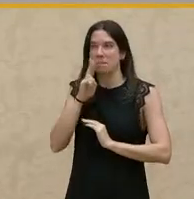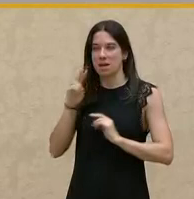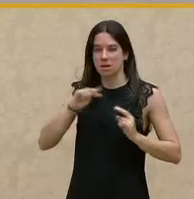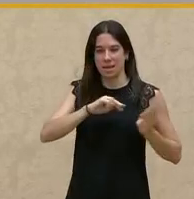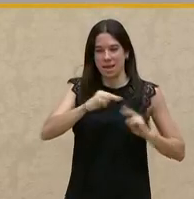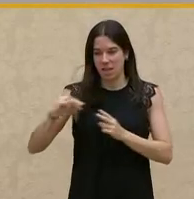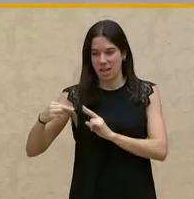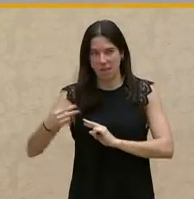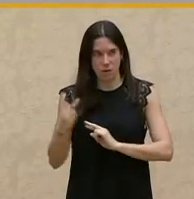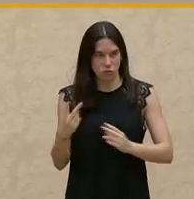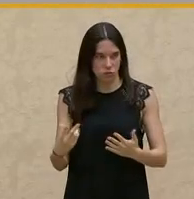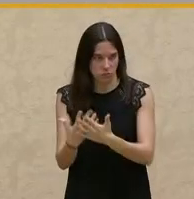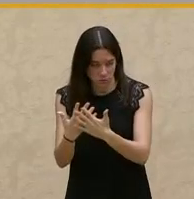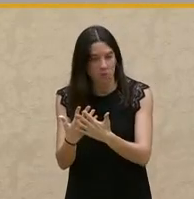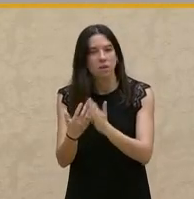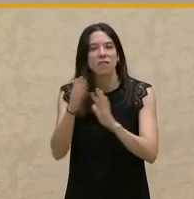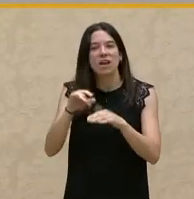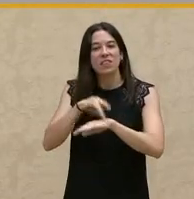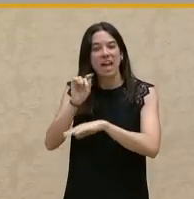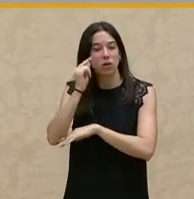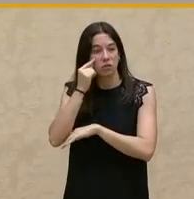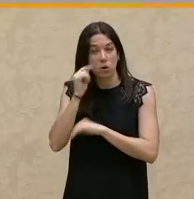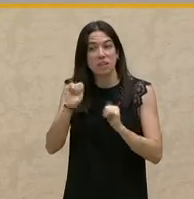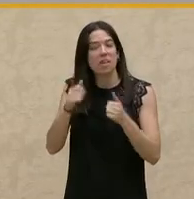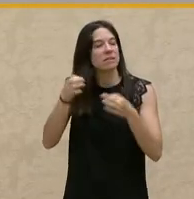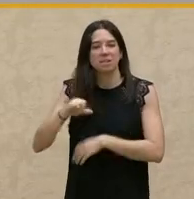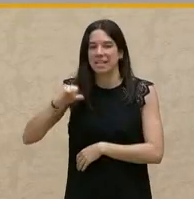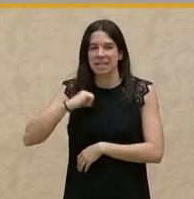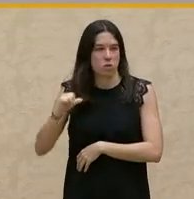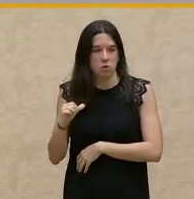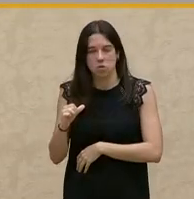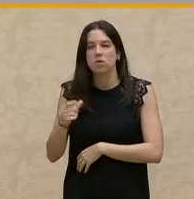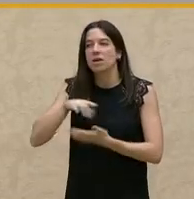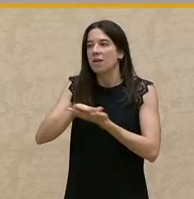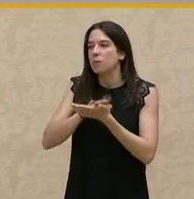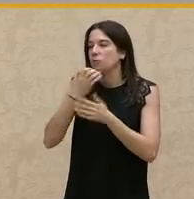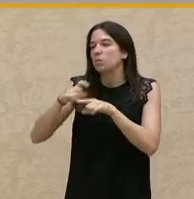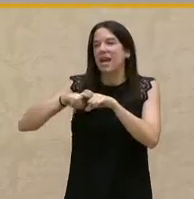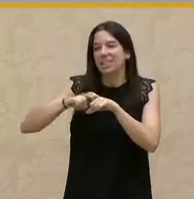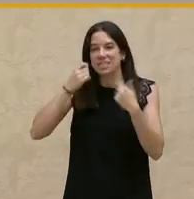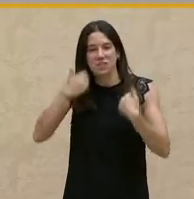El diagnóstico es siempre clínico, afecta a características físicas del paciente,